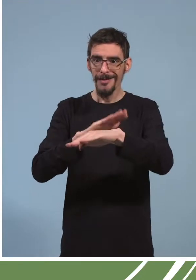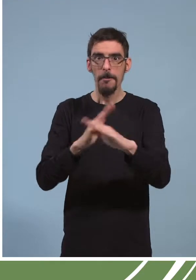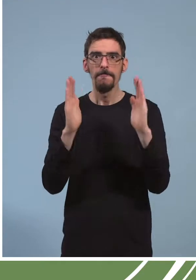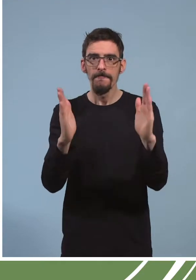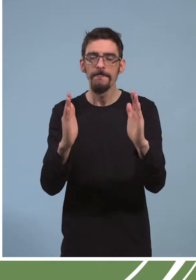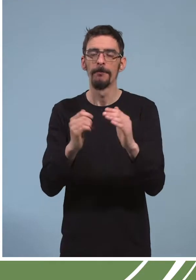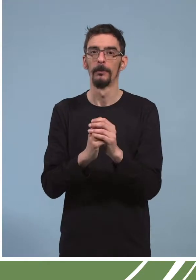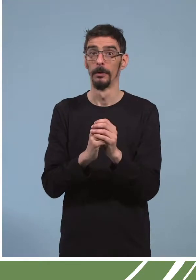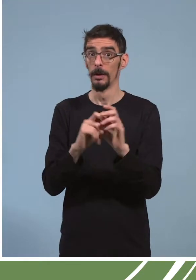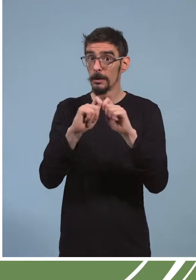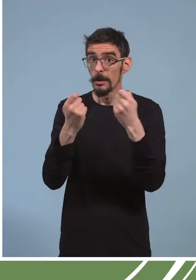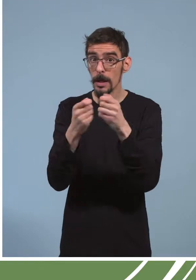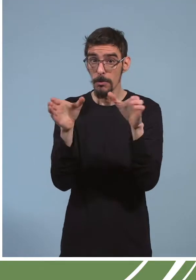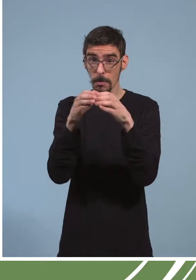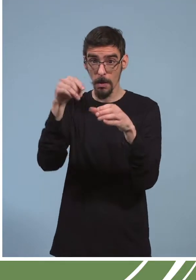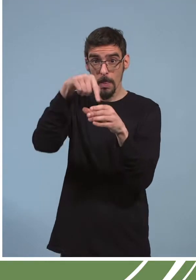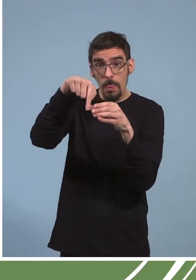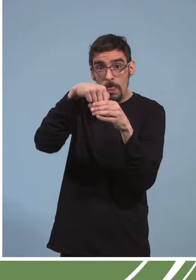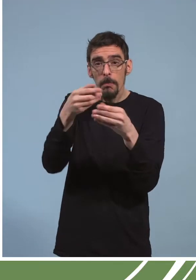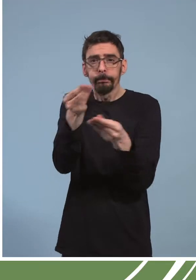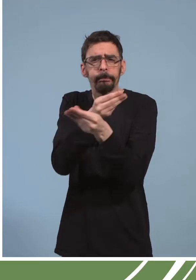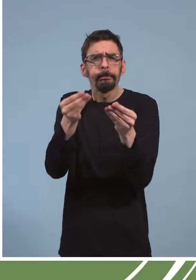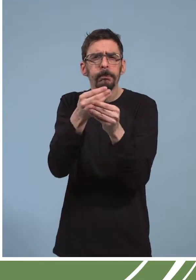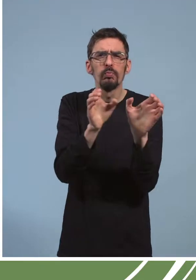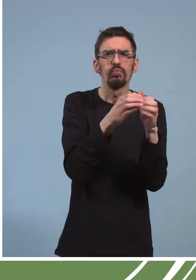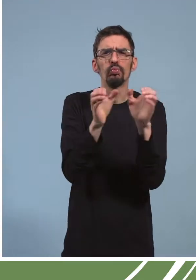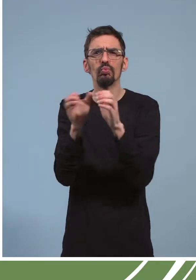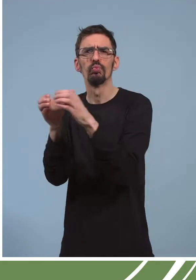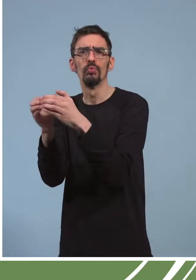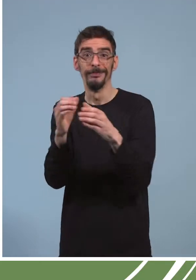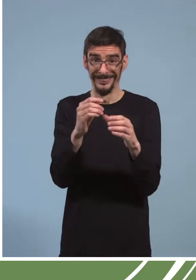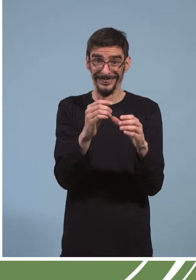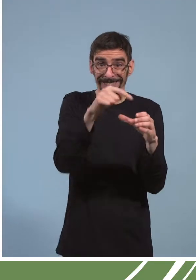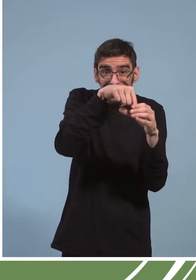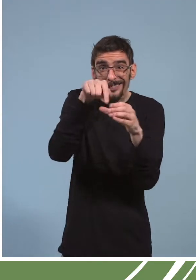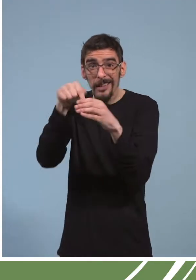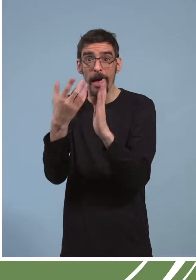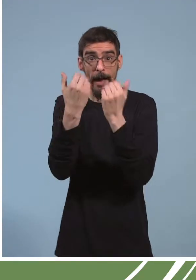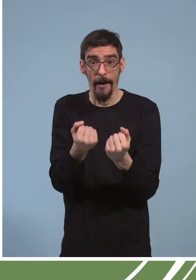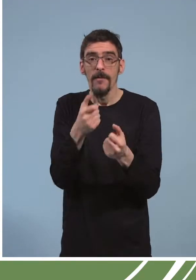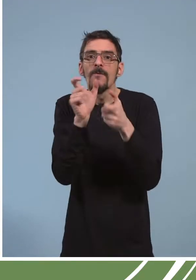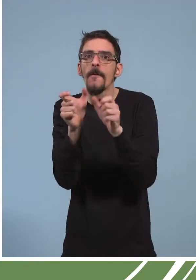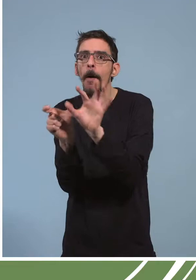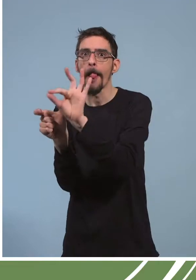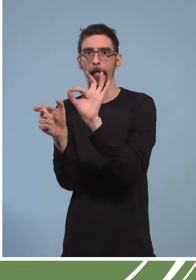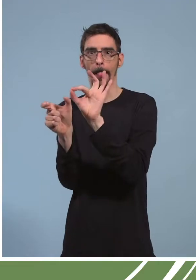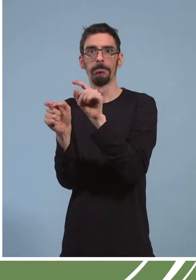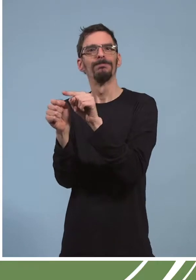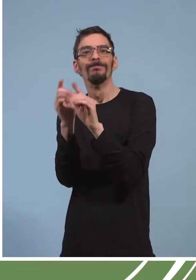in einer begrenzten Zeit bauen. Die Teams können nur während festgelegter Besprechungszeiten miteinander sprechen, und jede Gruppe muss